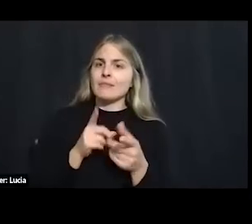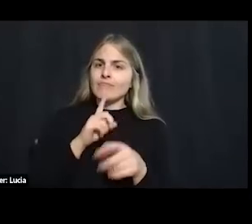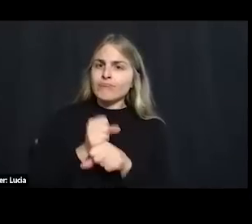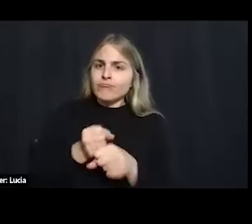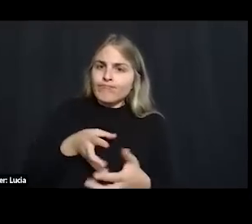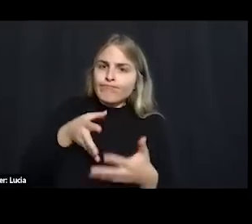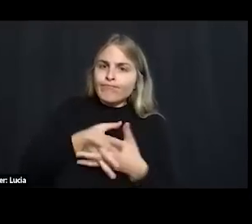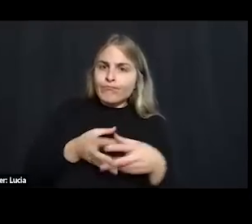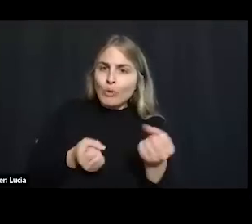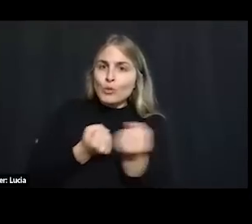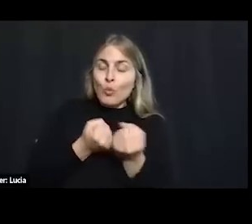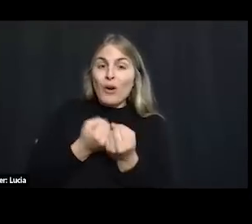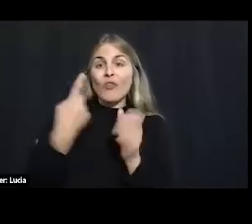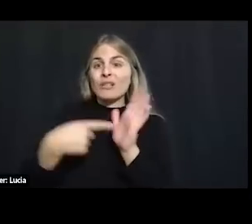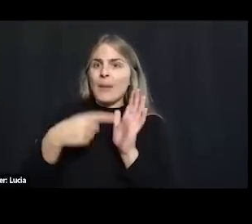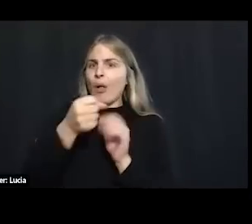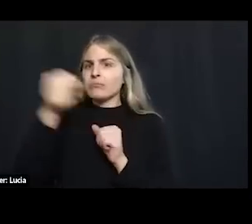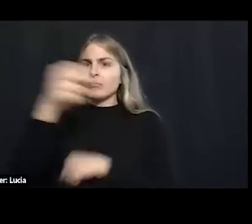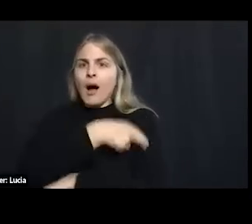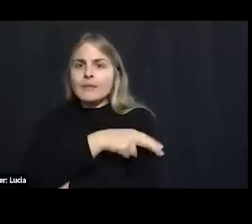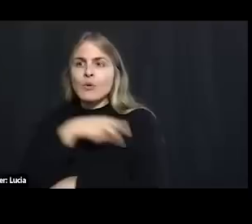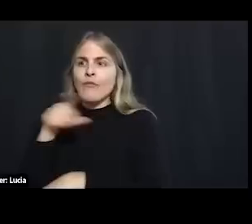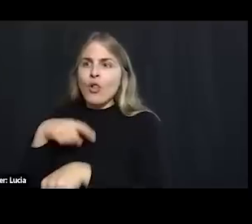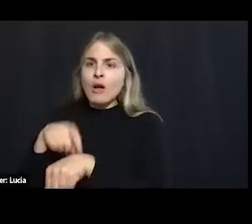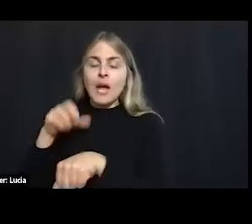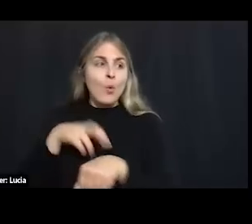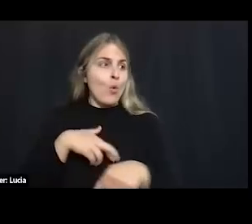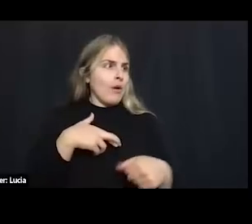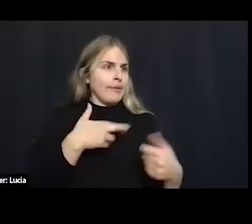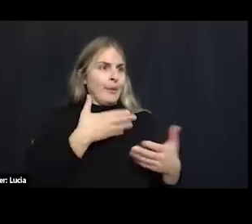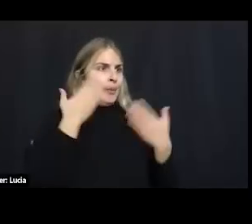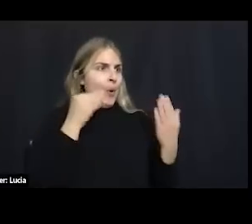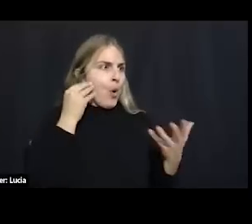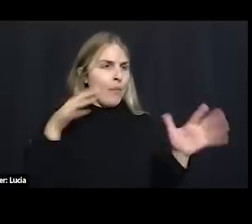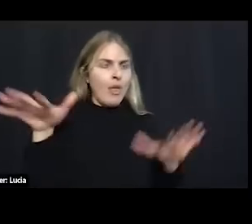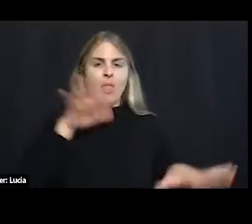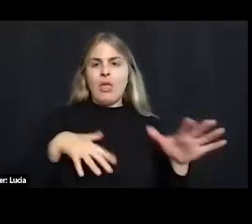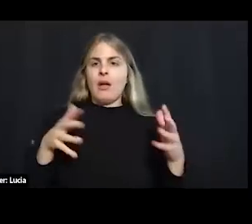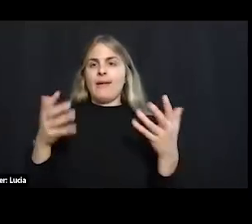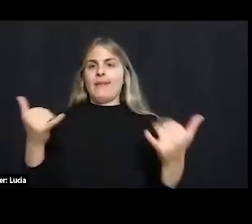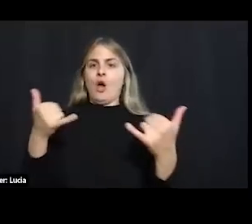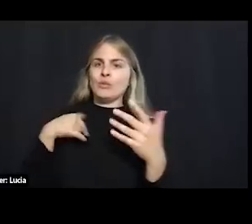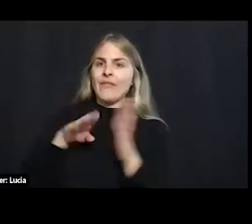porque ha estado hospitalizado por un período de tiempo, o ha experimentado sinhogarismo o ha salido del sinhogarismo y forma nuevas relaciones,